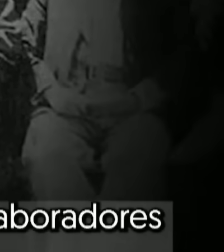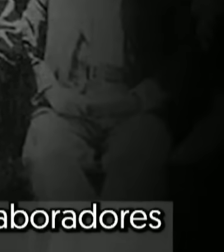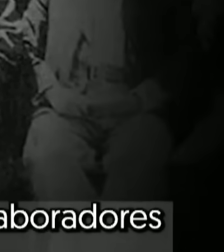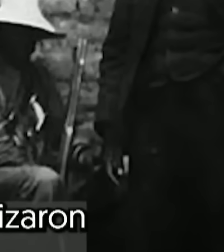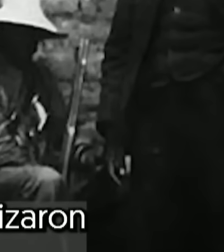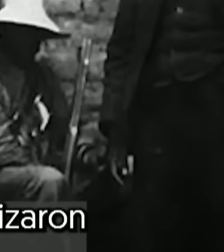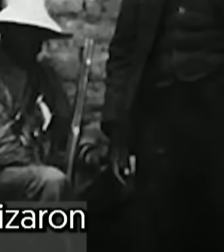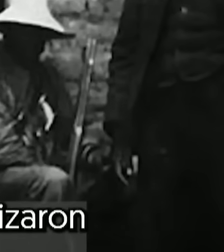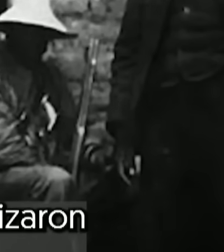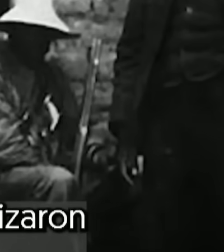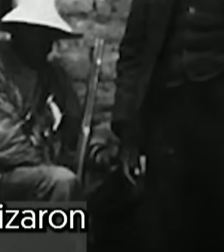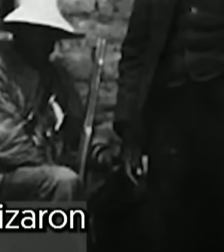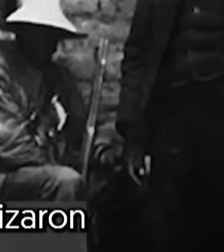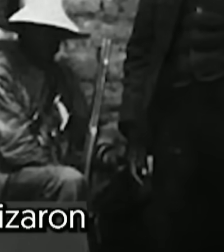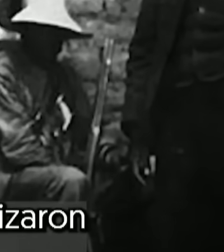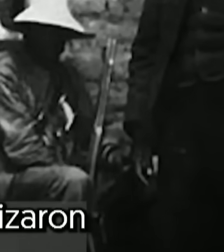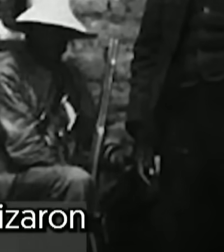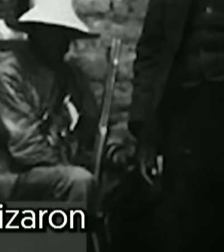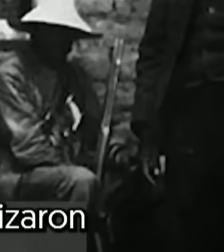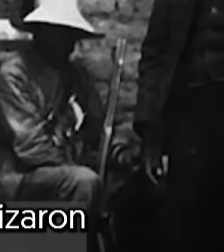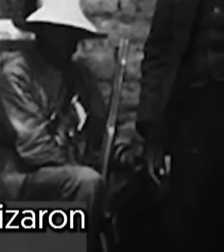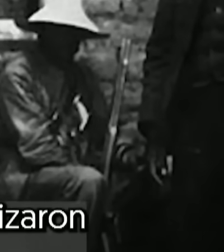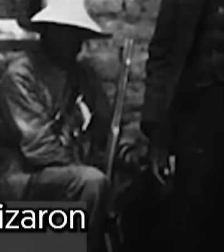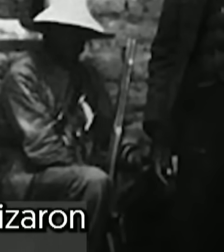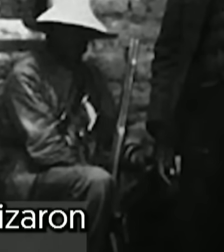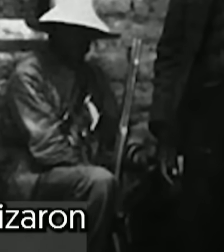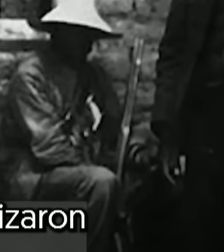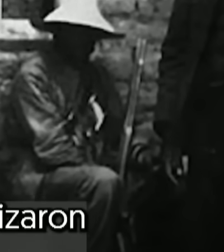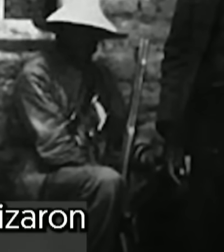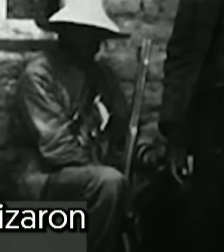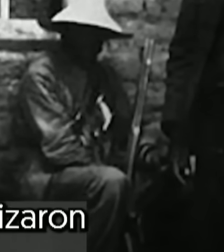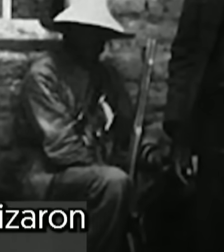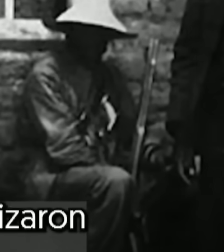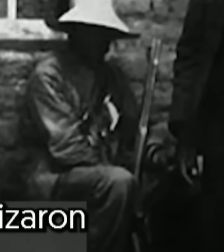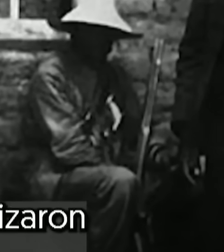Madero lo invitó a sumarse a la rebelión que organizaron contra la dictadura porfirista